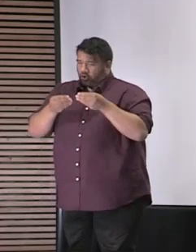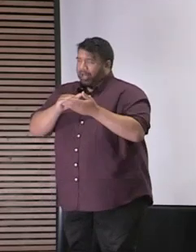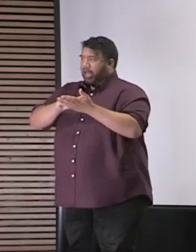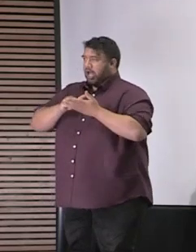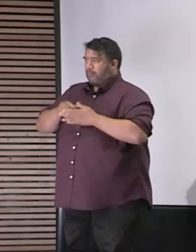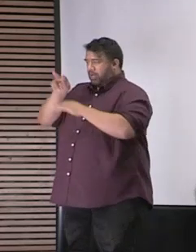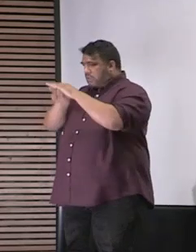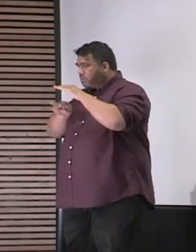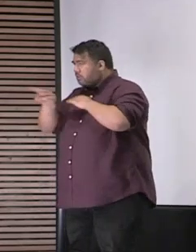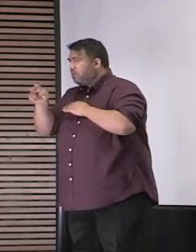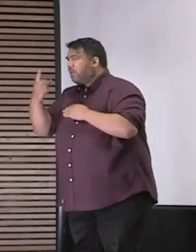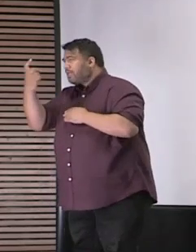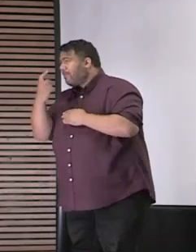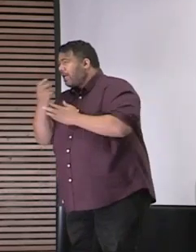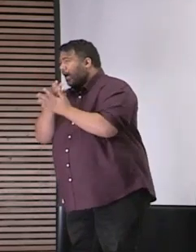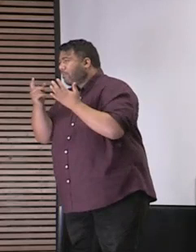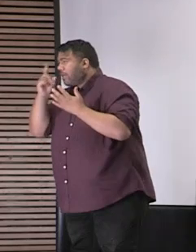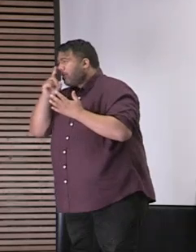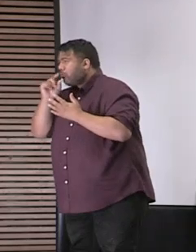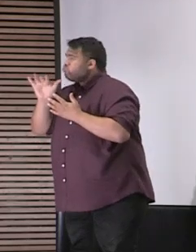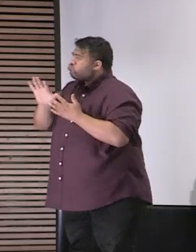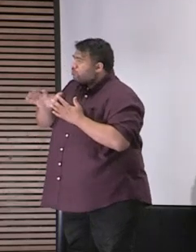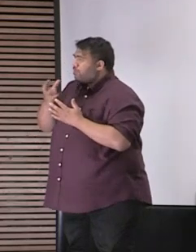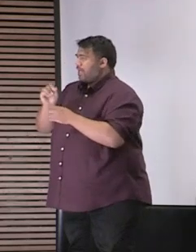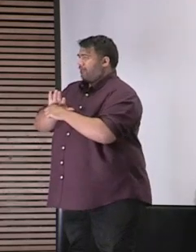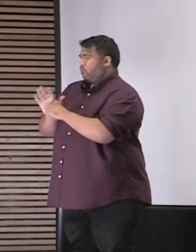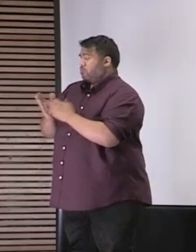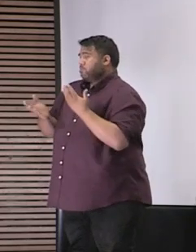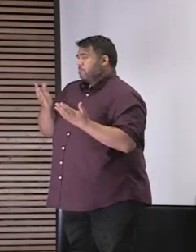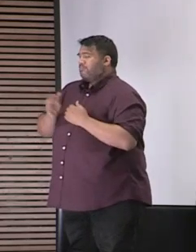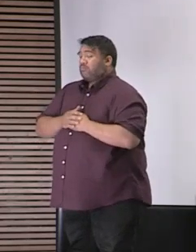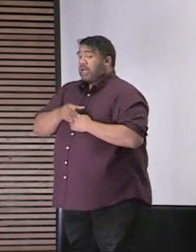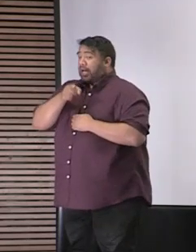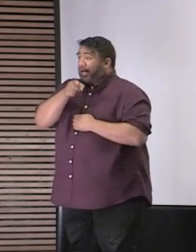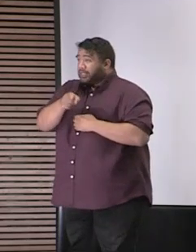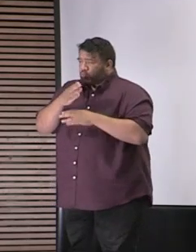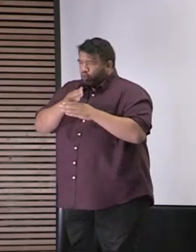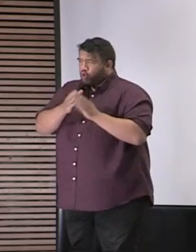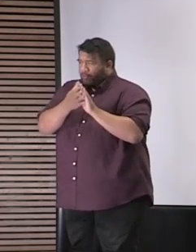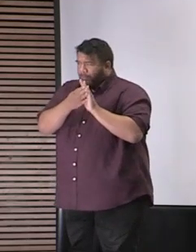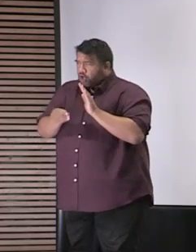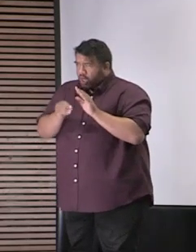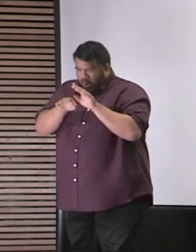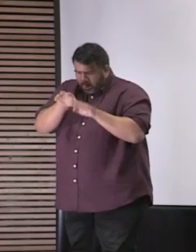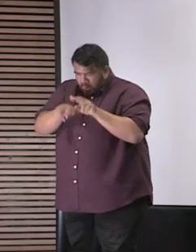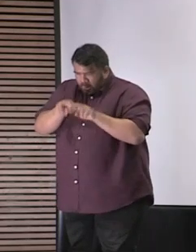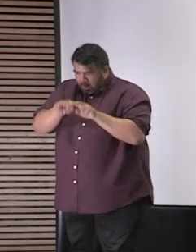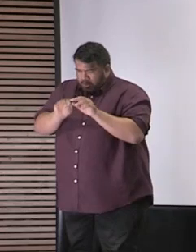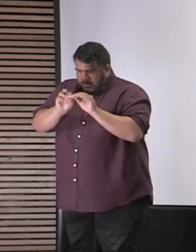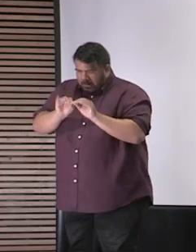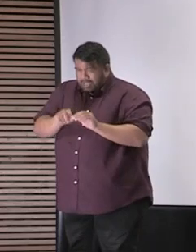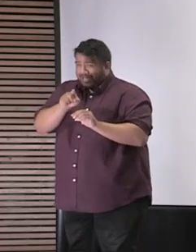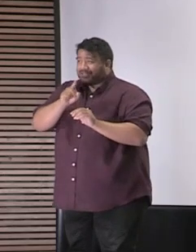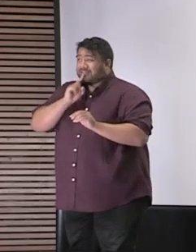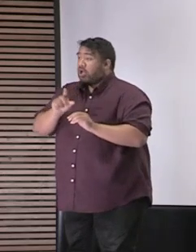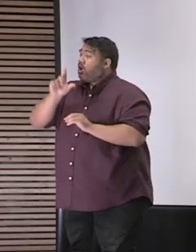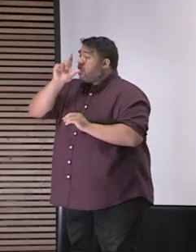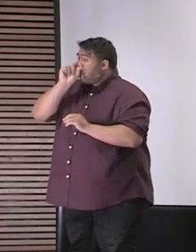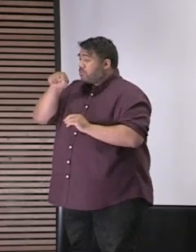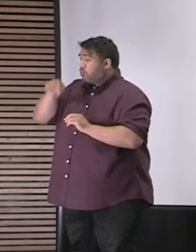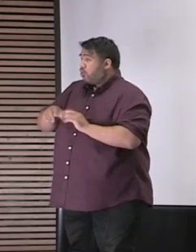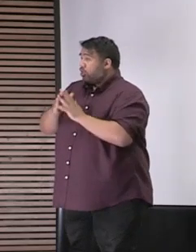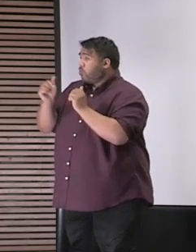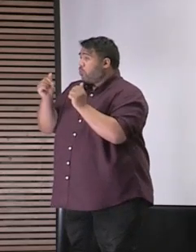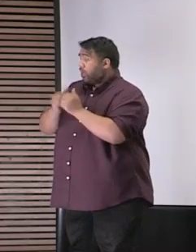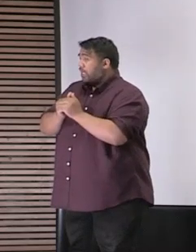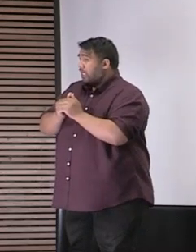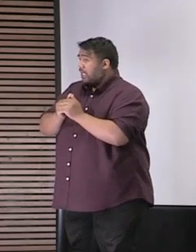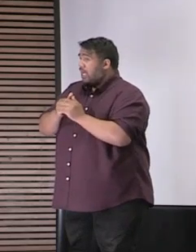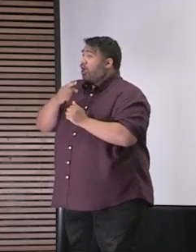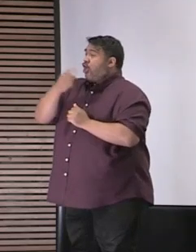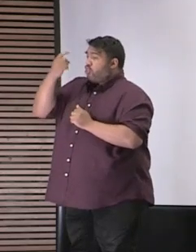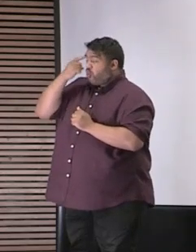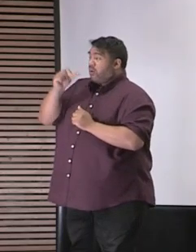clave desde la ruptura del SARS.